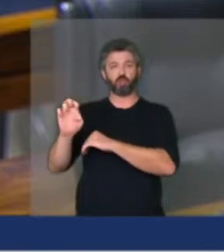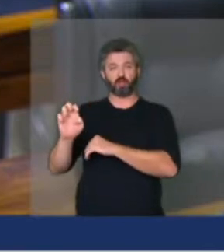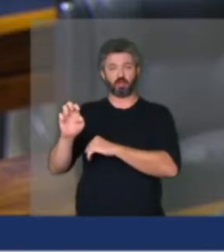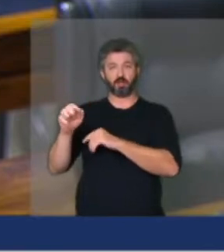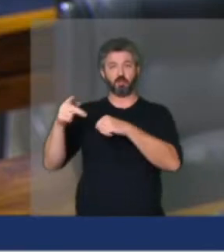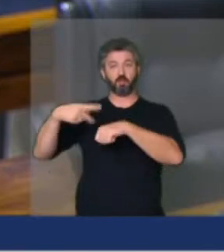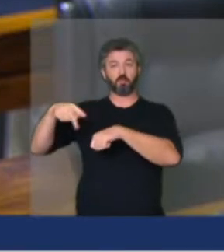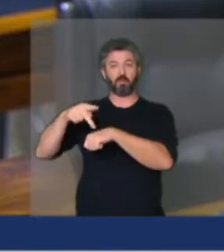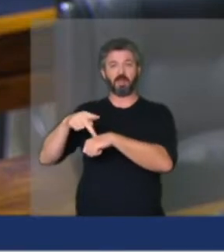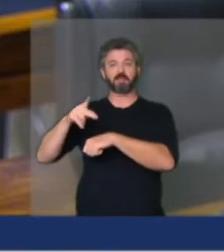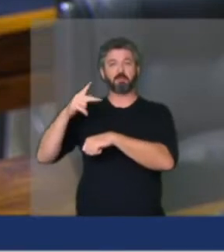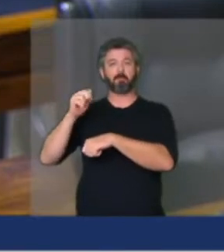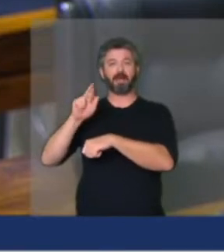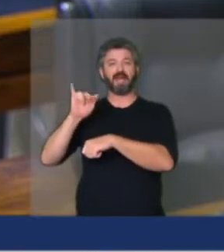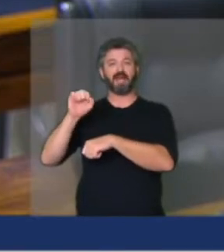PRINCIPALMENTE, O CONFLITO DE INTERESSE. VAMOS LEMBRAR